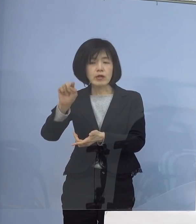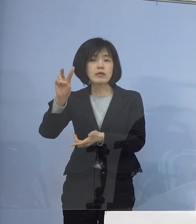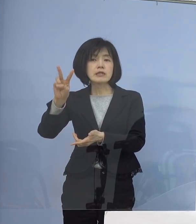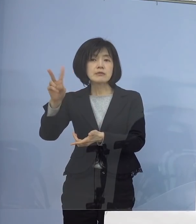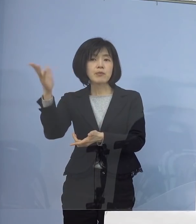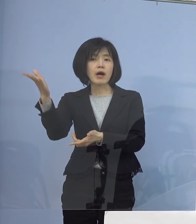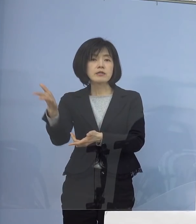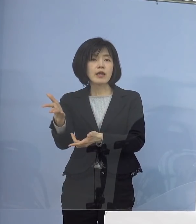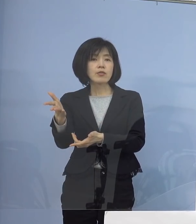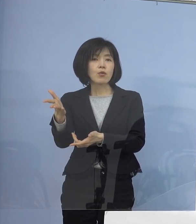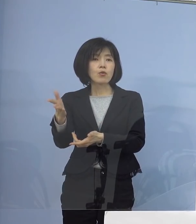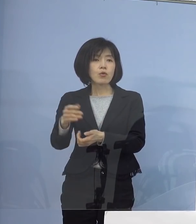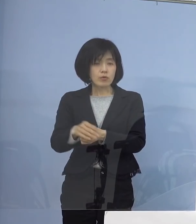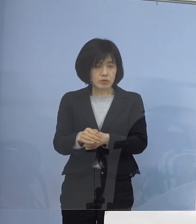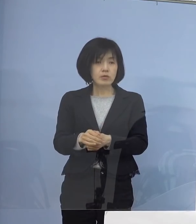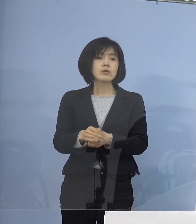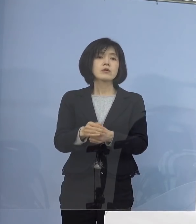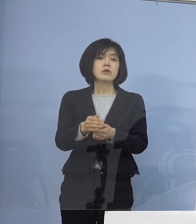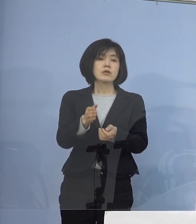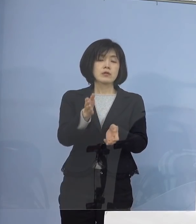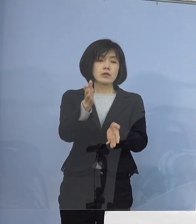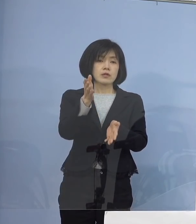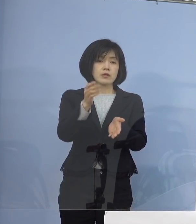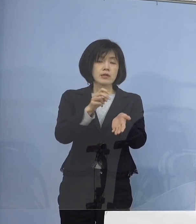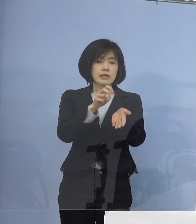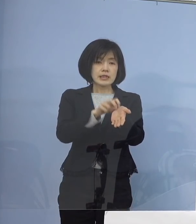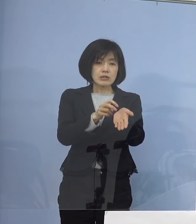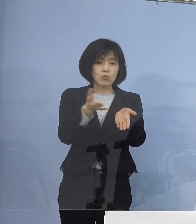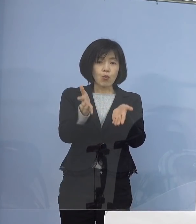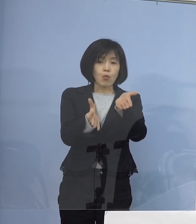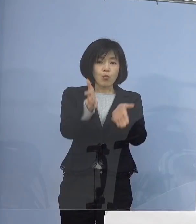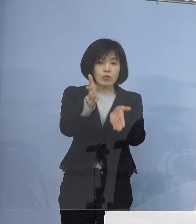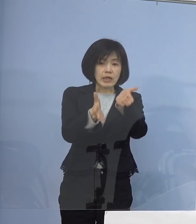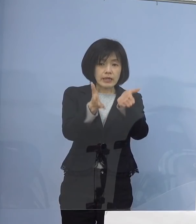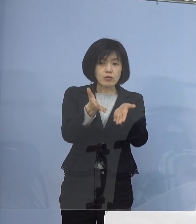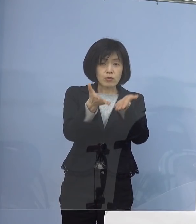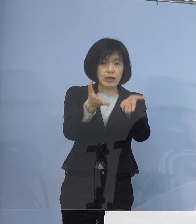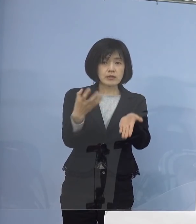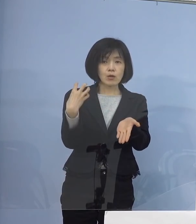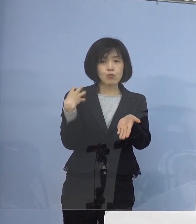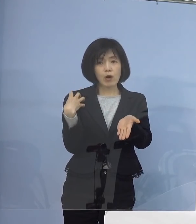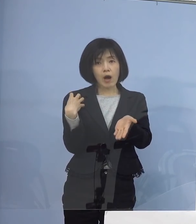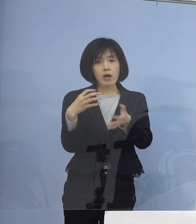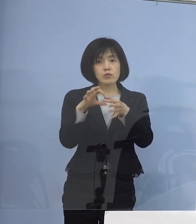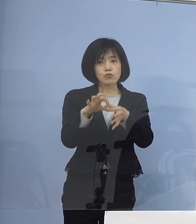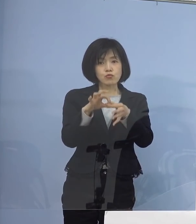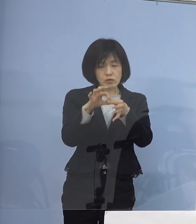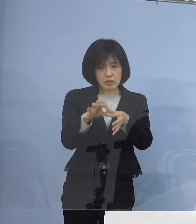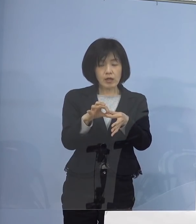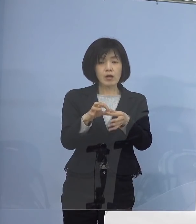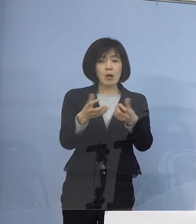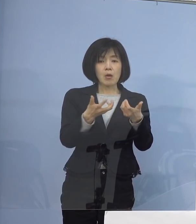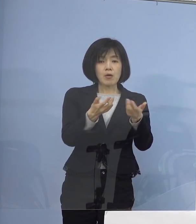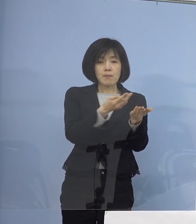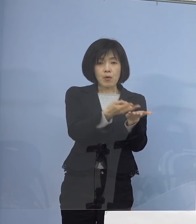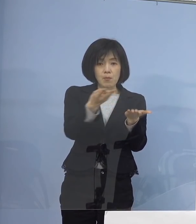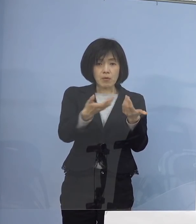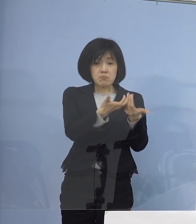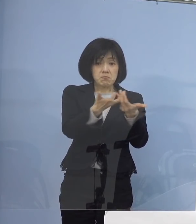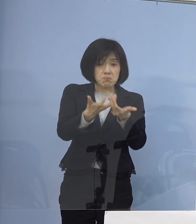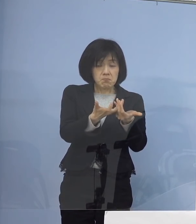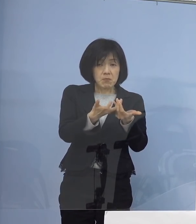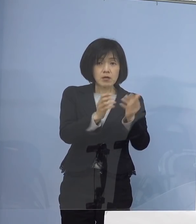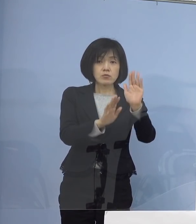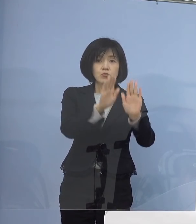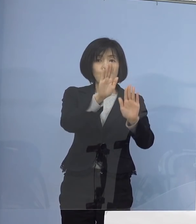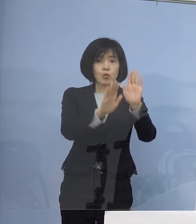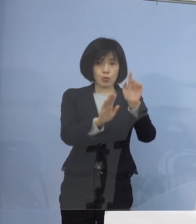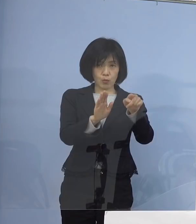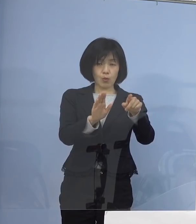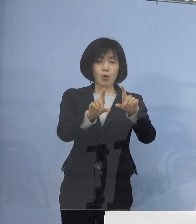次に医療提供体制の負荷ということで病床の逼迫具合 病床全体に占める割合ということですが